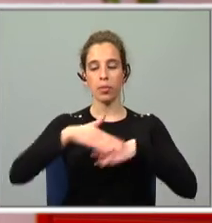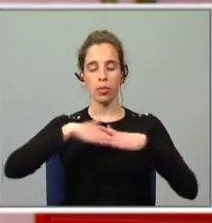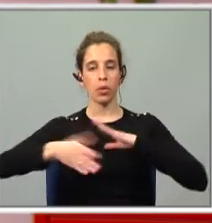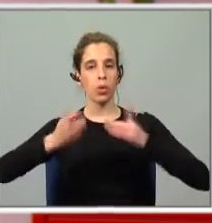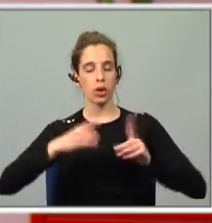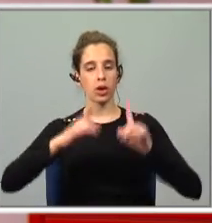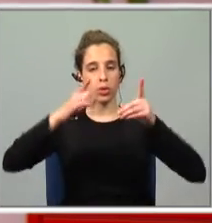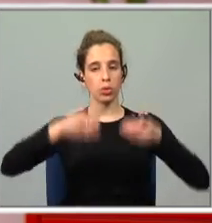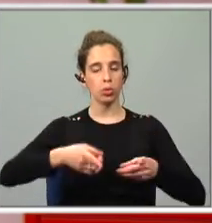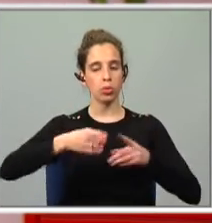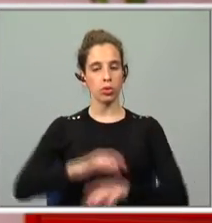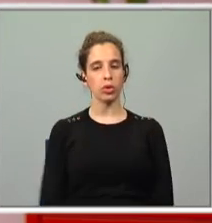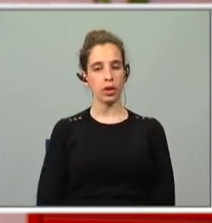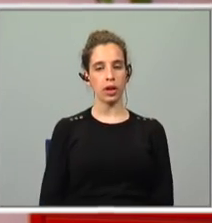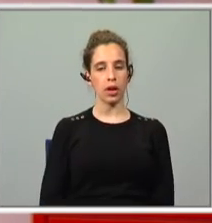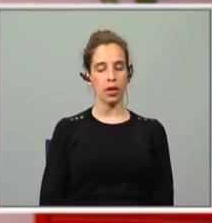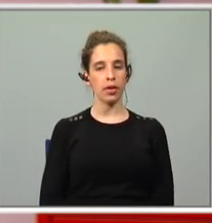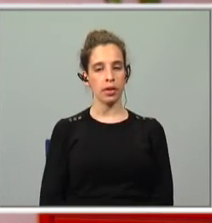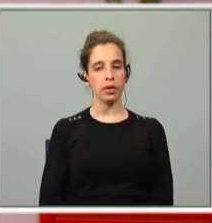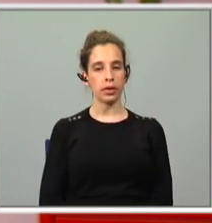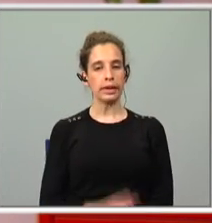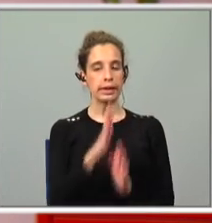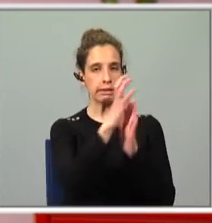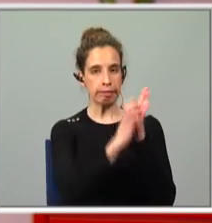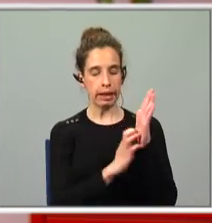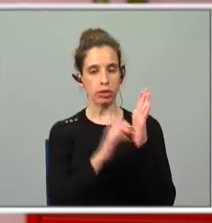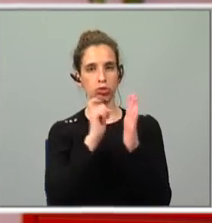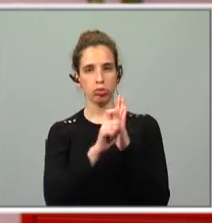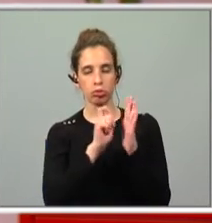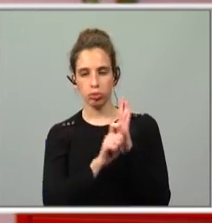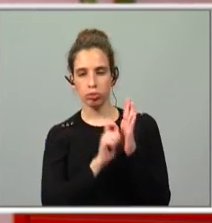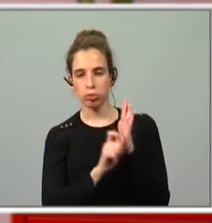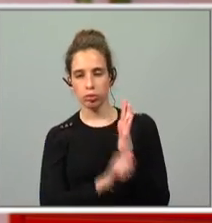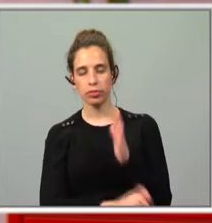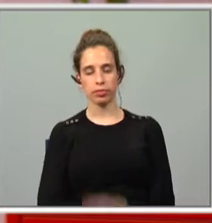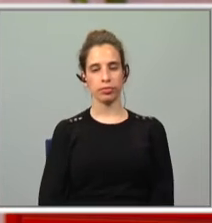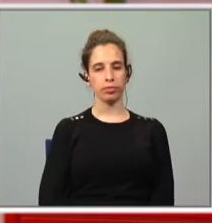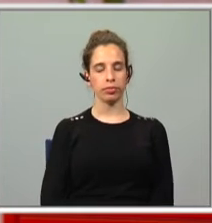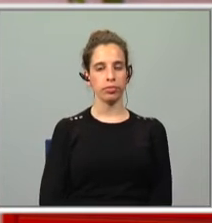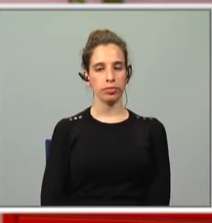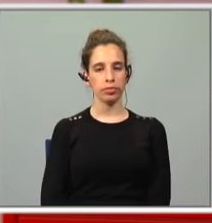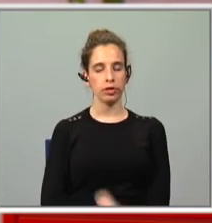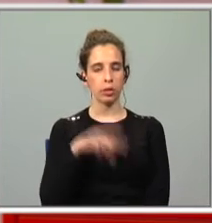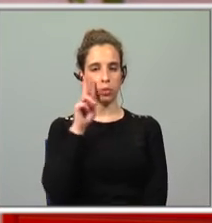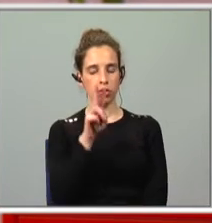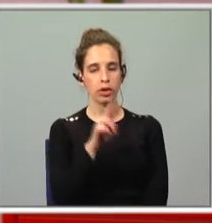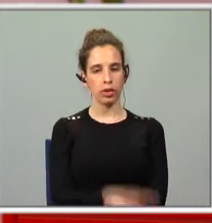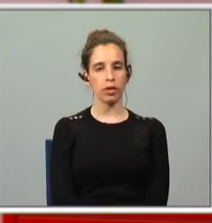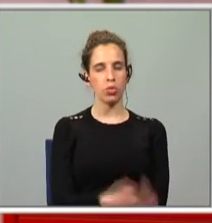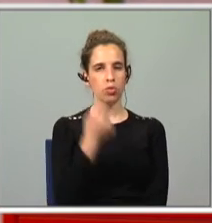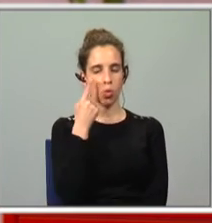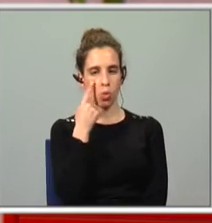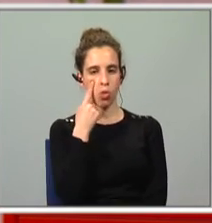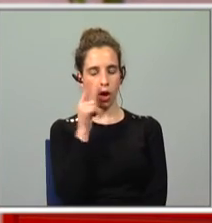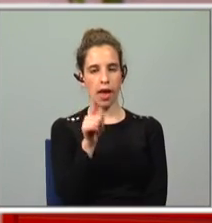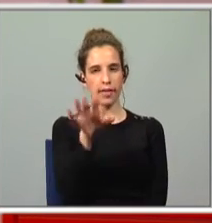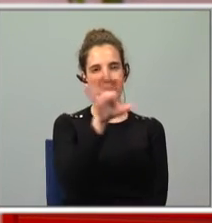começar a construir o nosso texto vamos aqui ver vamos aqui conhecer esta forma 開始構建我們的文本讓我們在這裡看看讓我們了解一下這個形狀